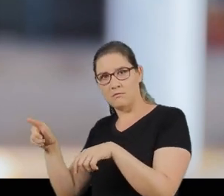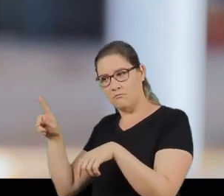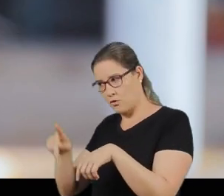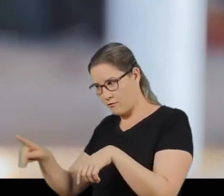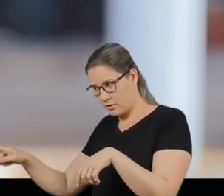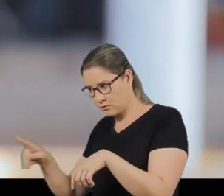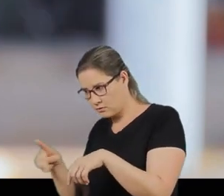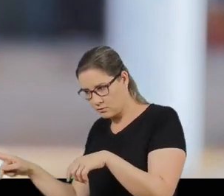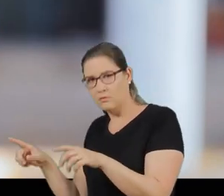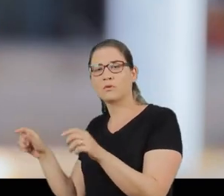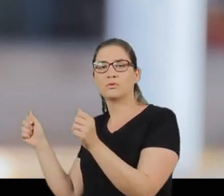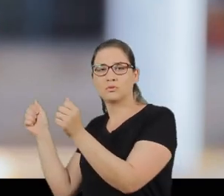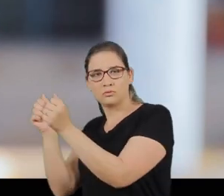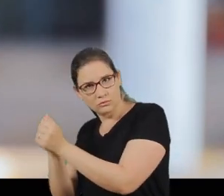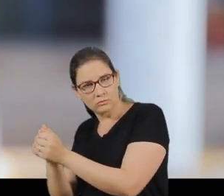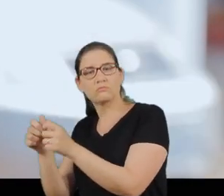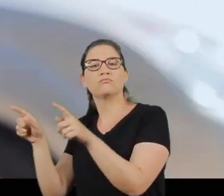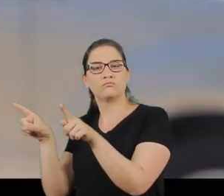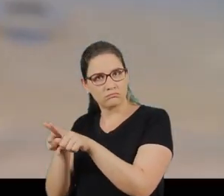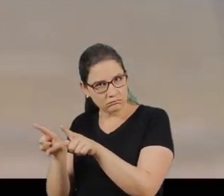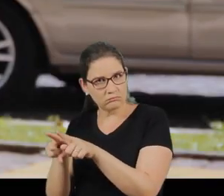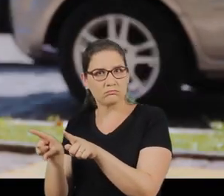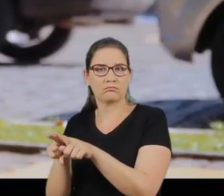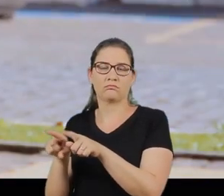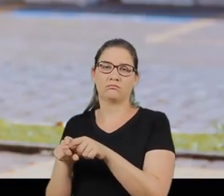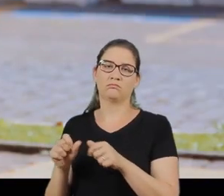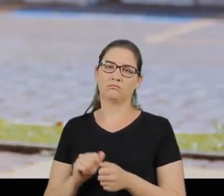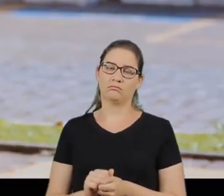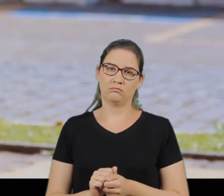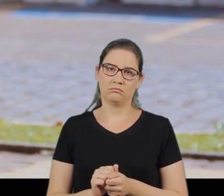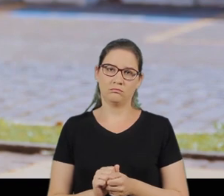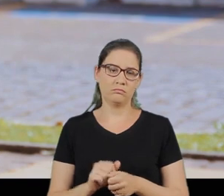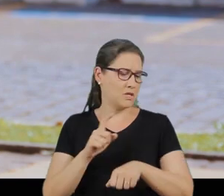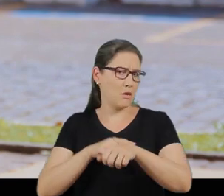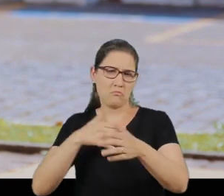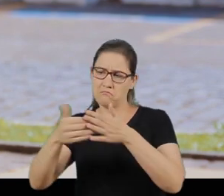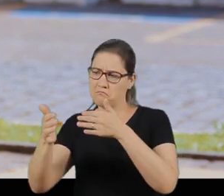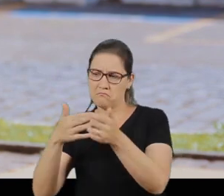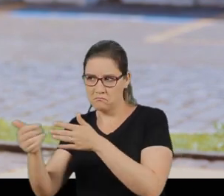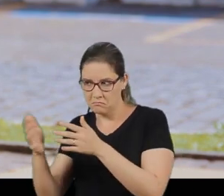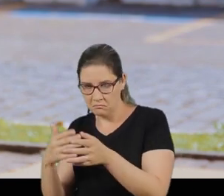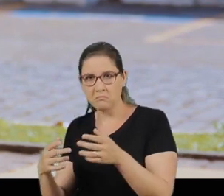acompanhamento frequente, junto aos professores, aos docentes, em